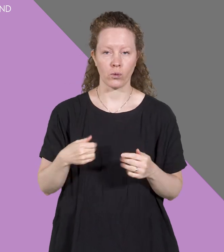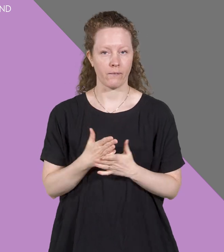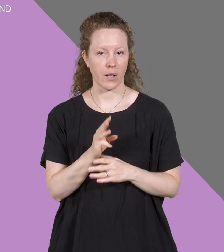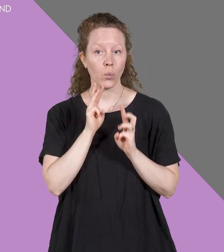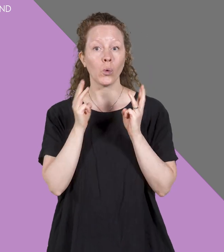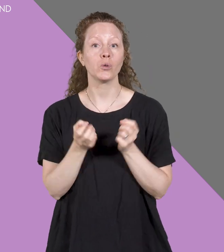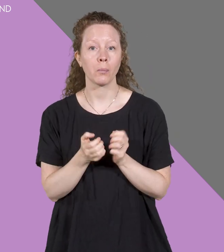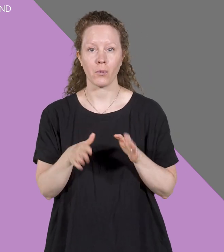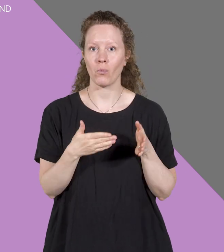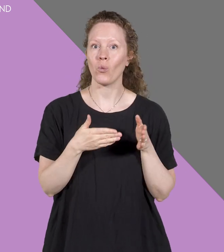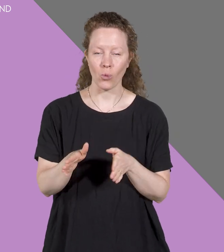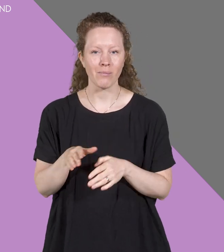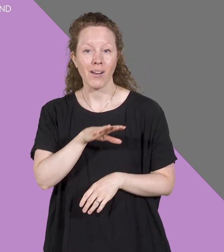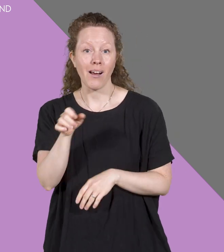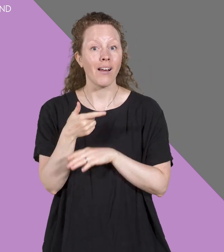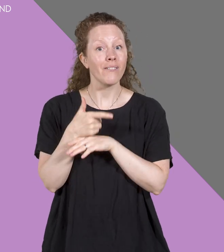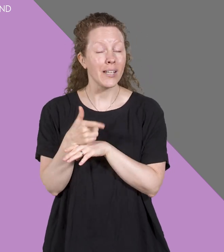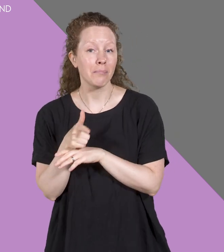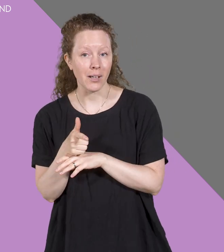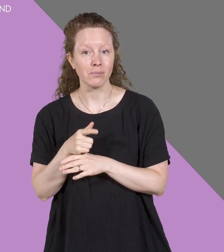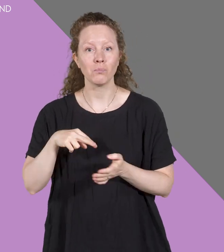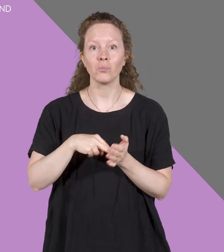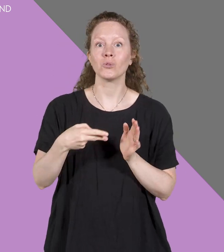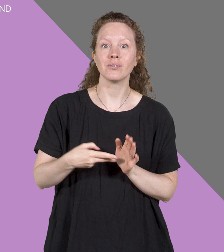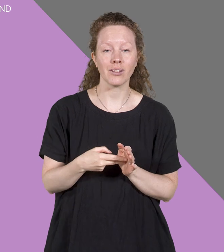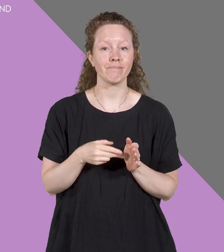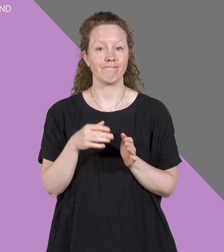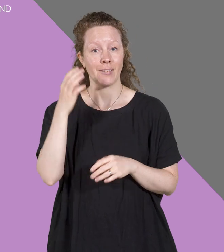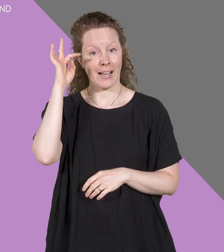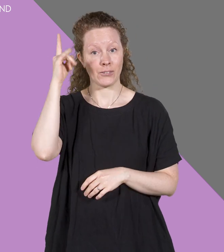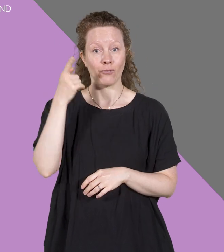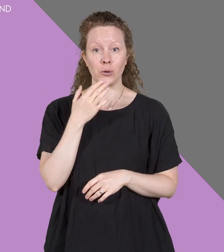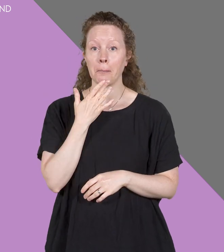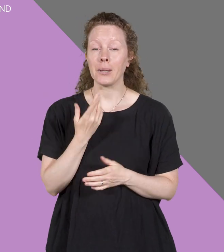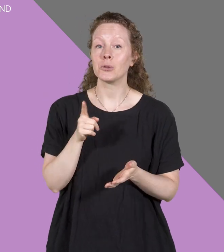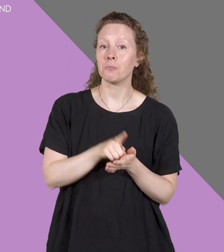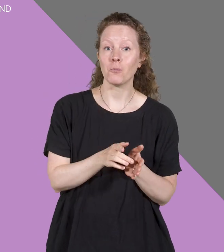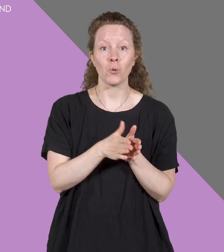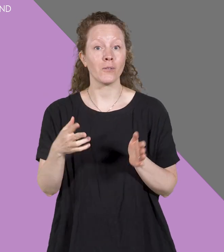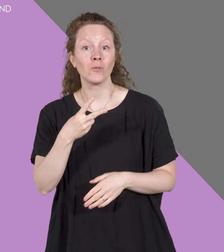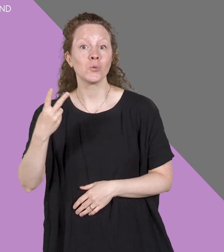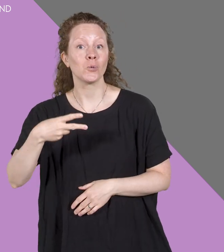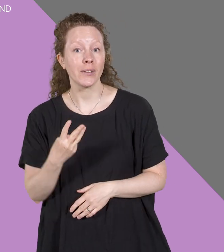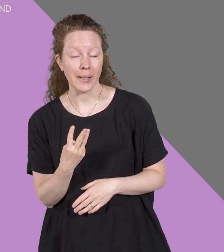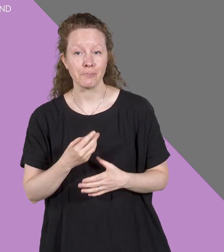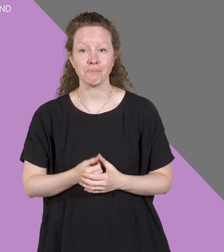spelades in i en workshop i projektet Alla filmar Helsingfors i mars 2023.